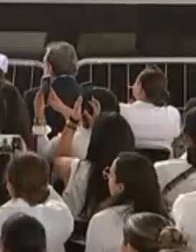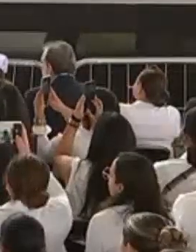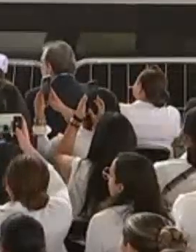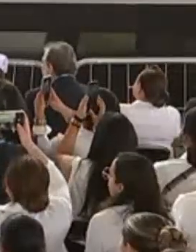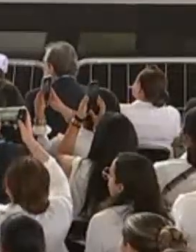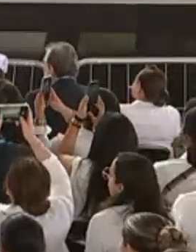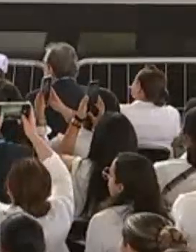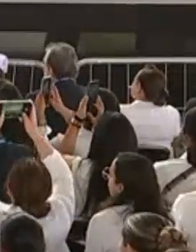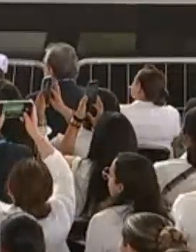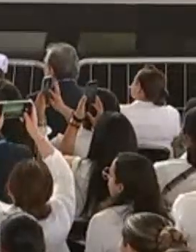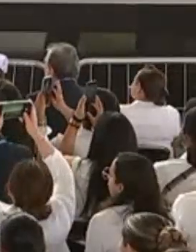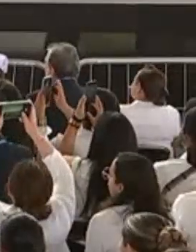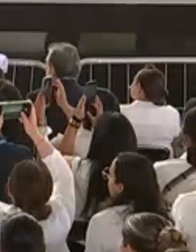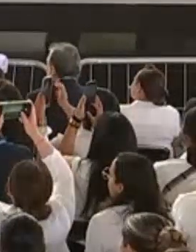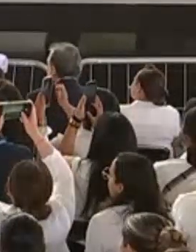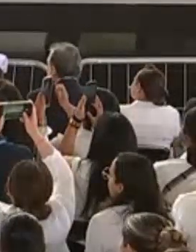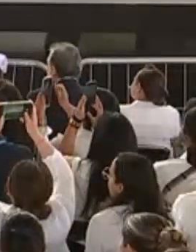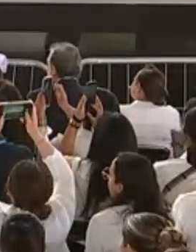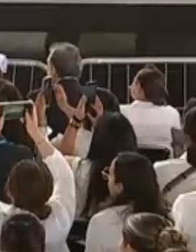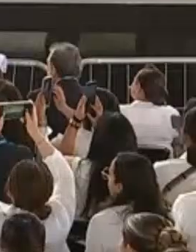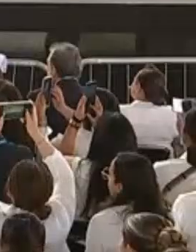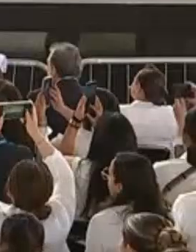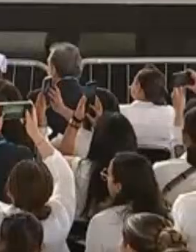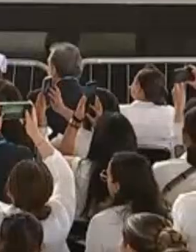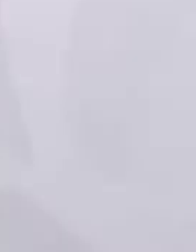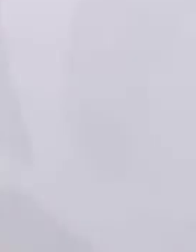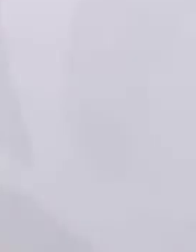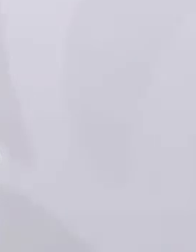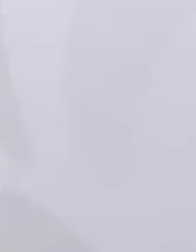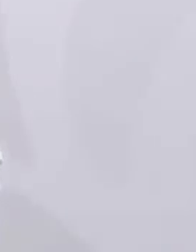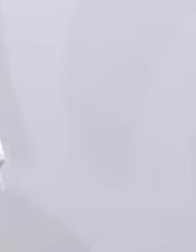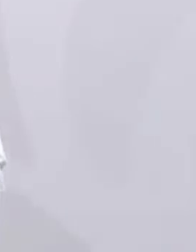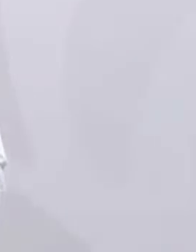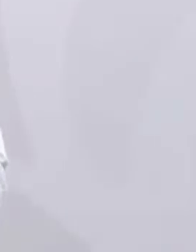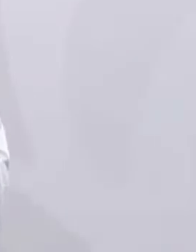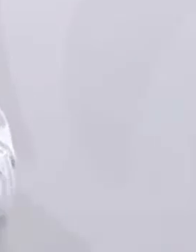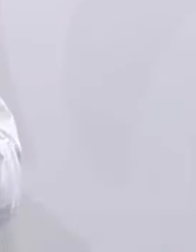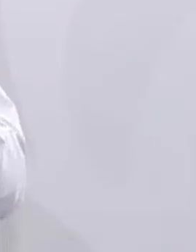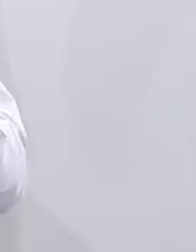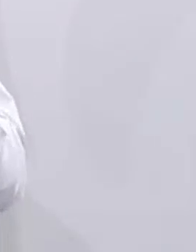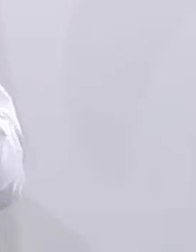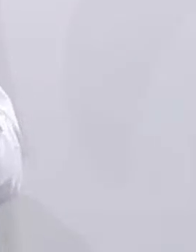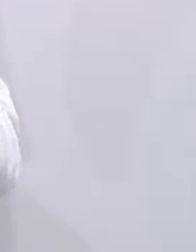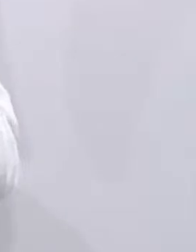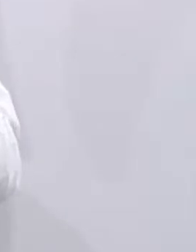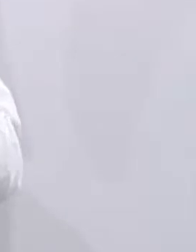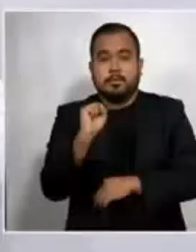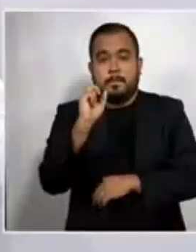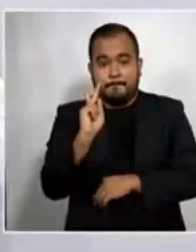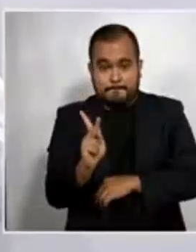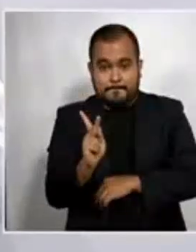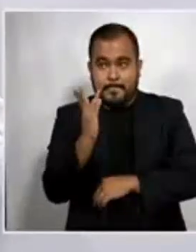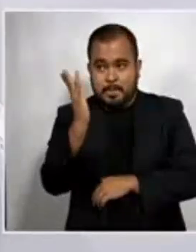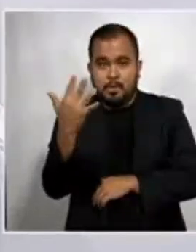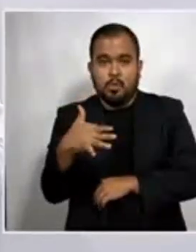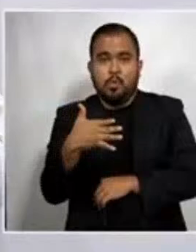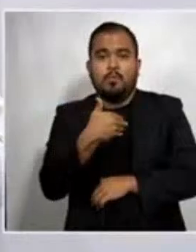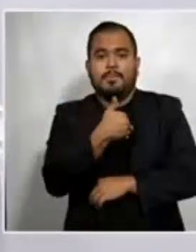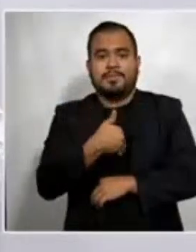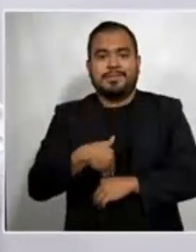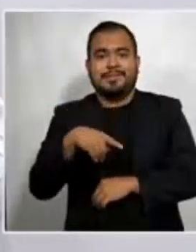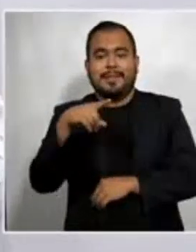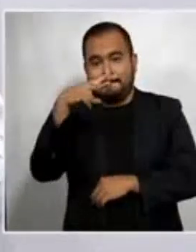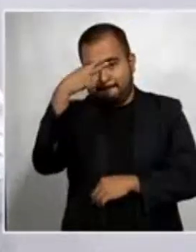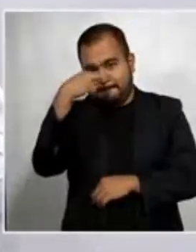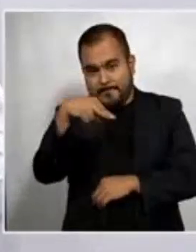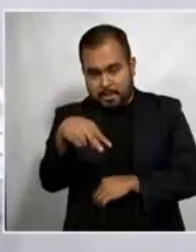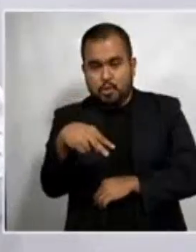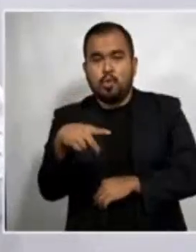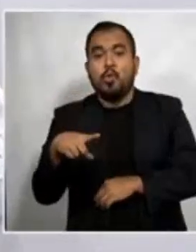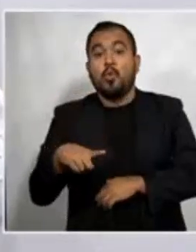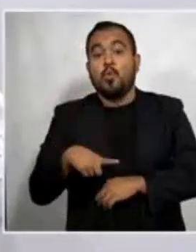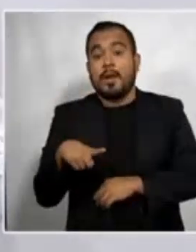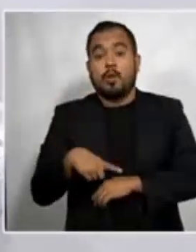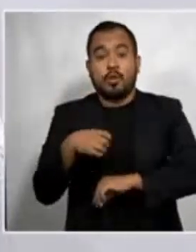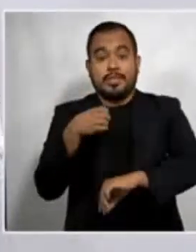Doctora Claudia Chemba Umpardo, presidenta de México. Gobernador del Estado de Jalisco,